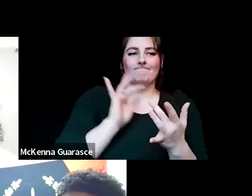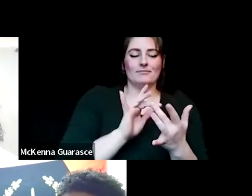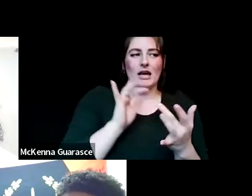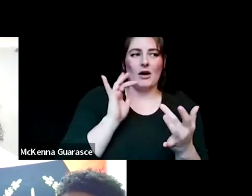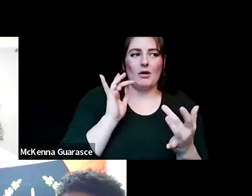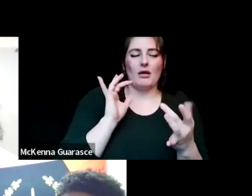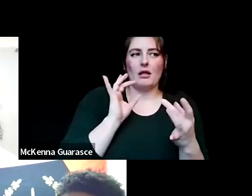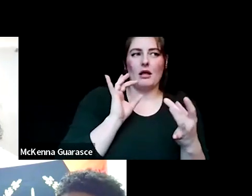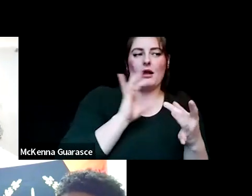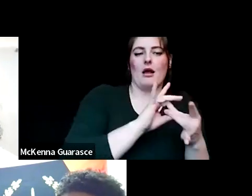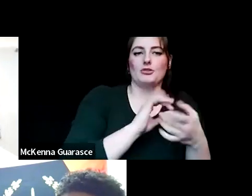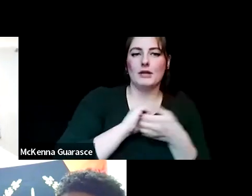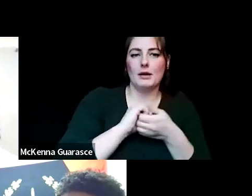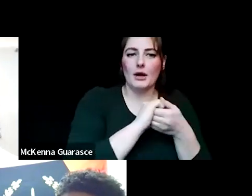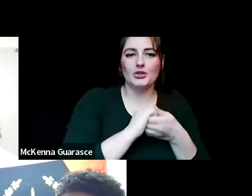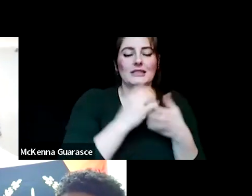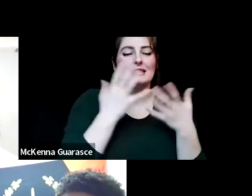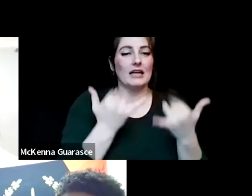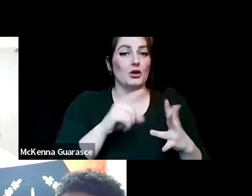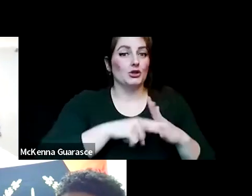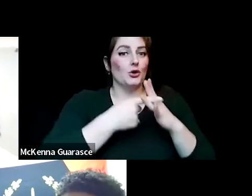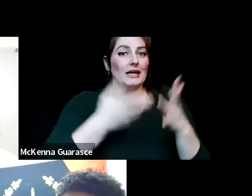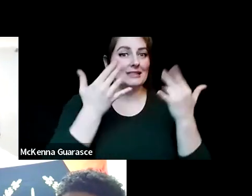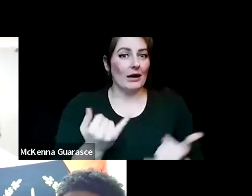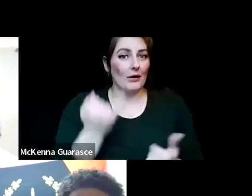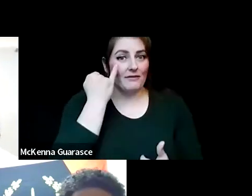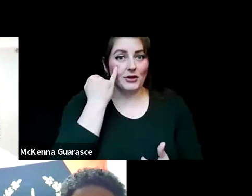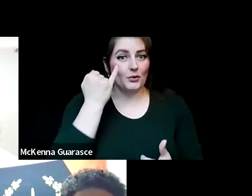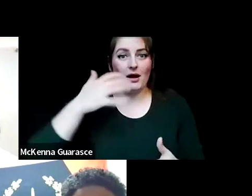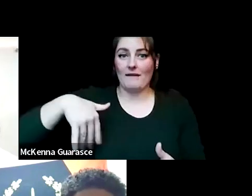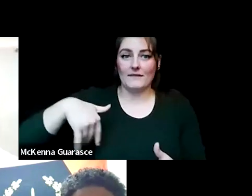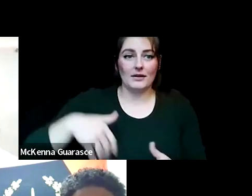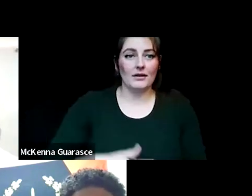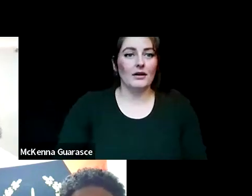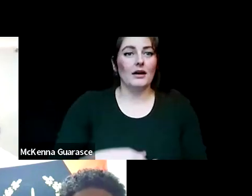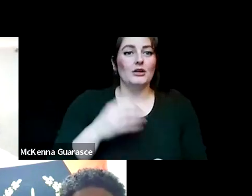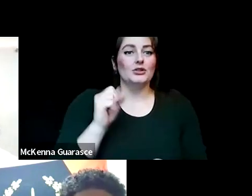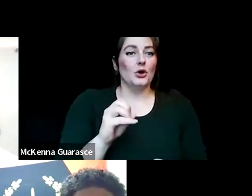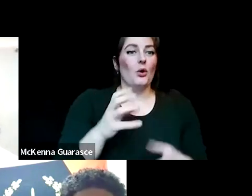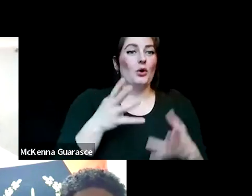lo ideal es comenzar ahora si aún no han comenzado, para que estén preparados